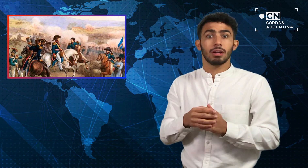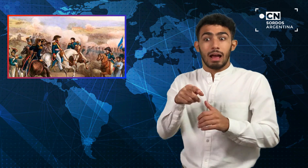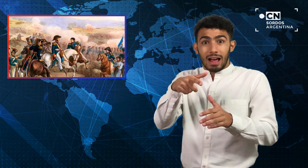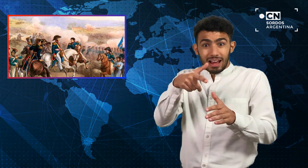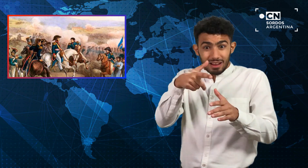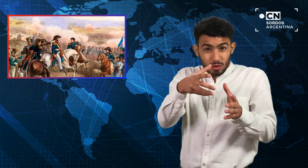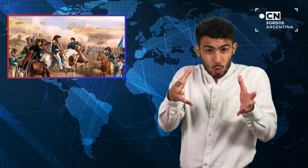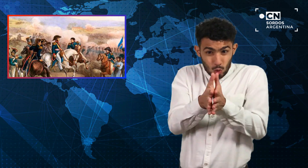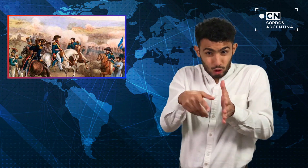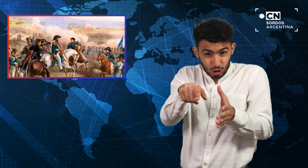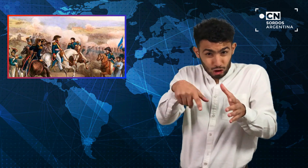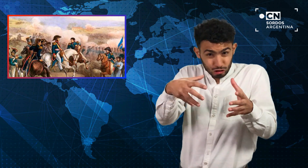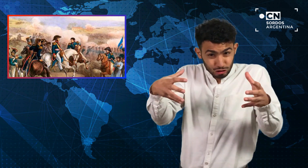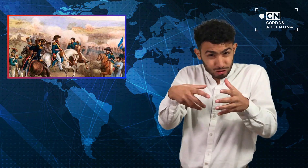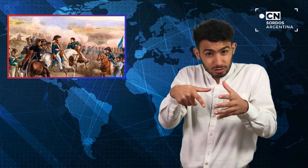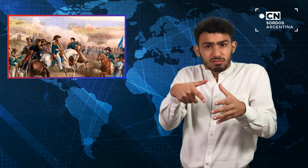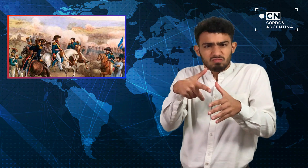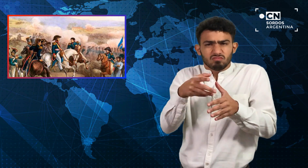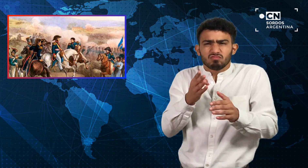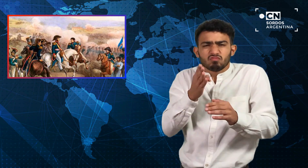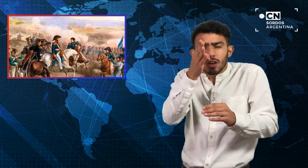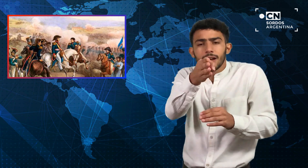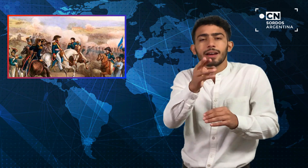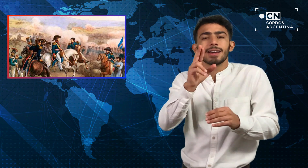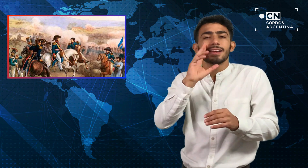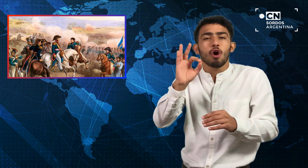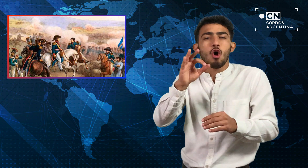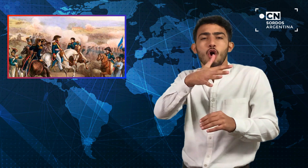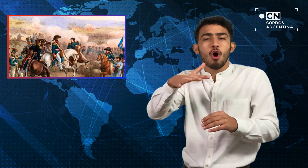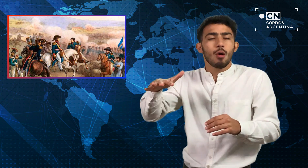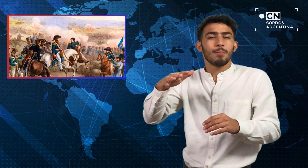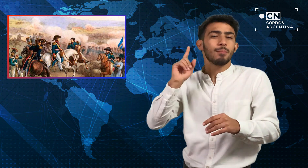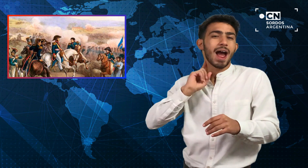Junto a sus Granaderos, entabló distintas batallas